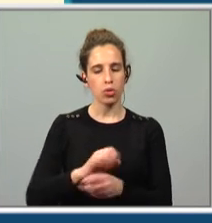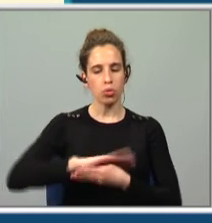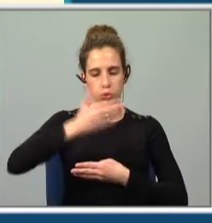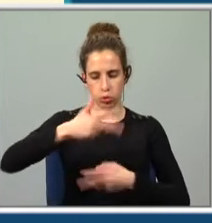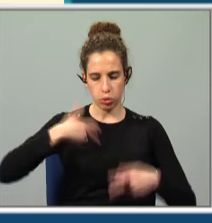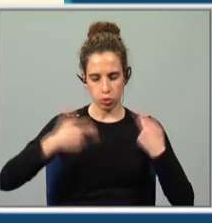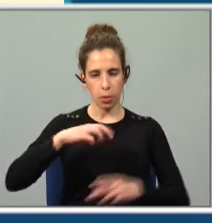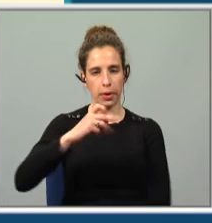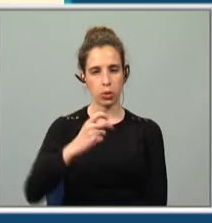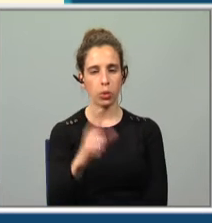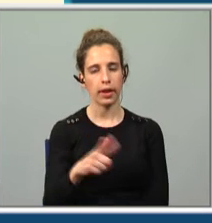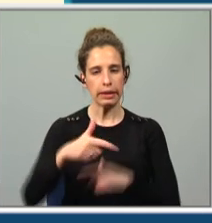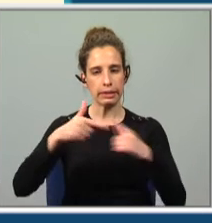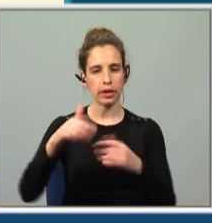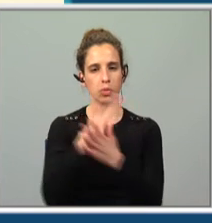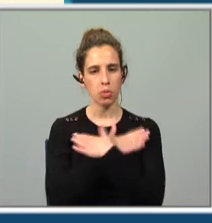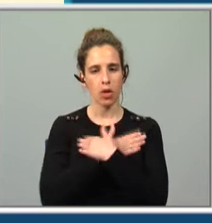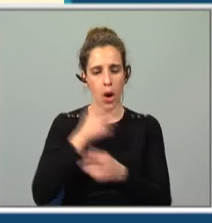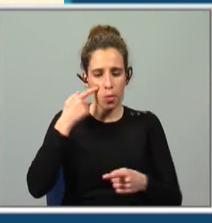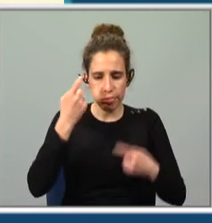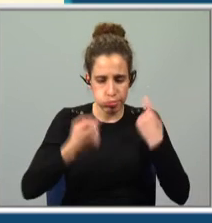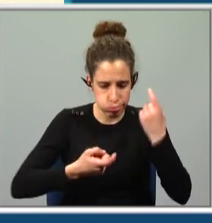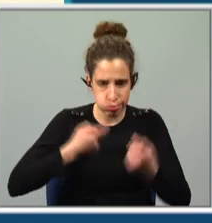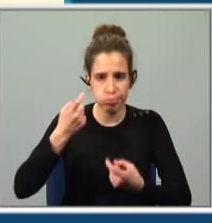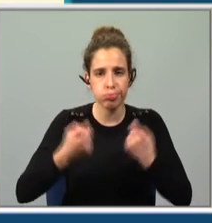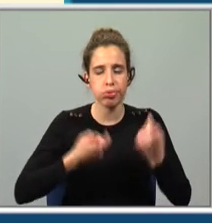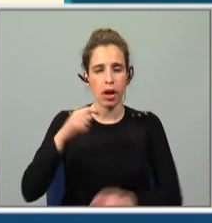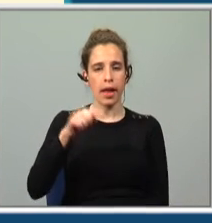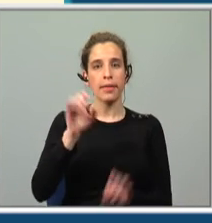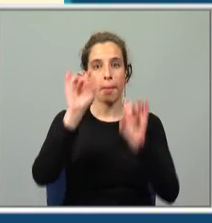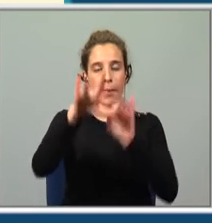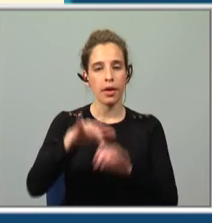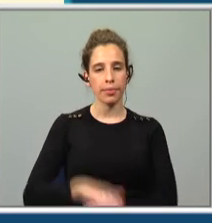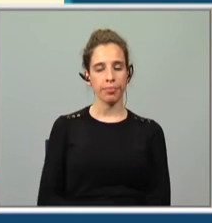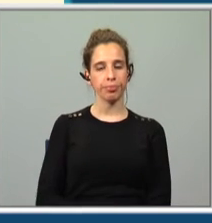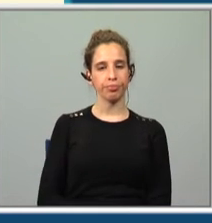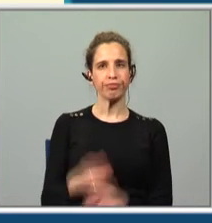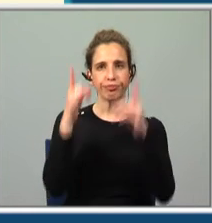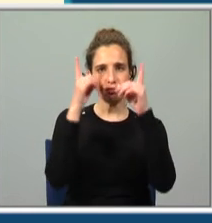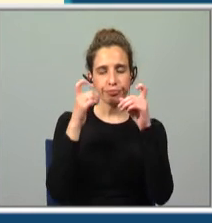seus amigos tanto procurar e Estas são as festas uma fotografia 你的朋友看起來很這些是當事人的照片